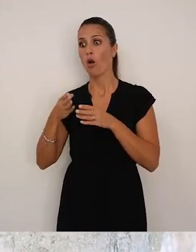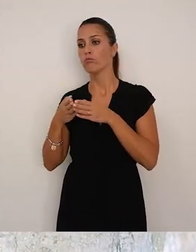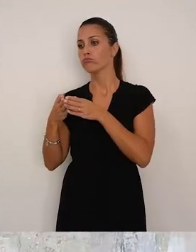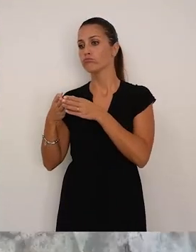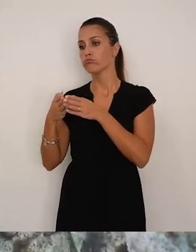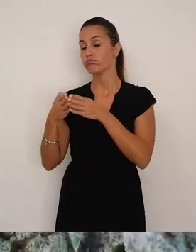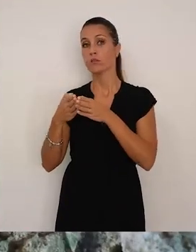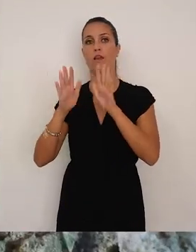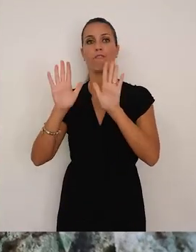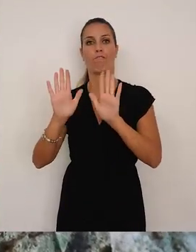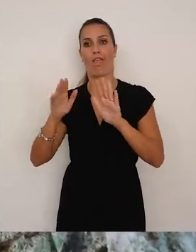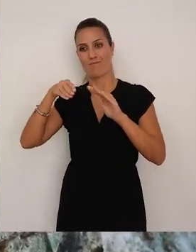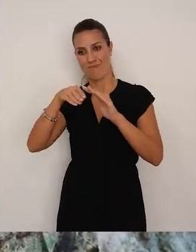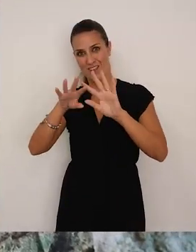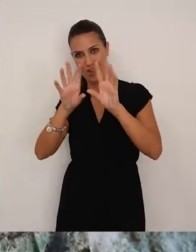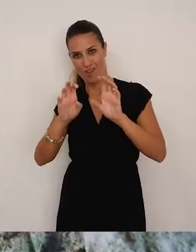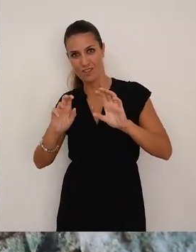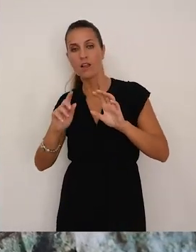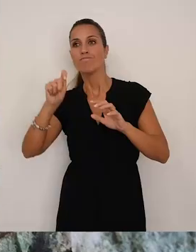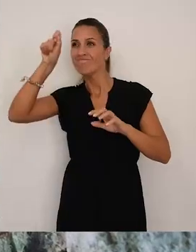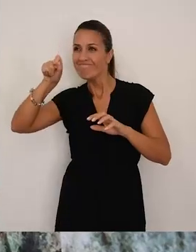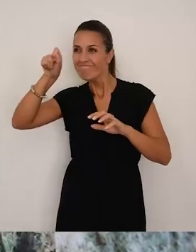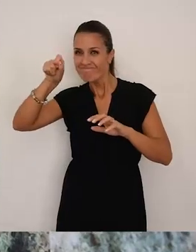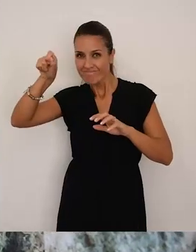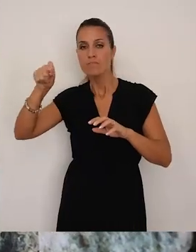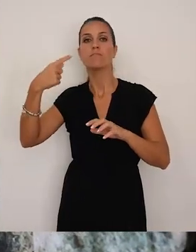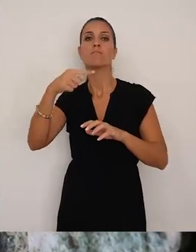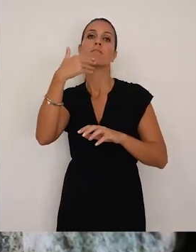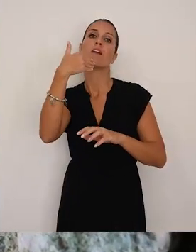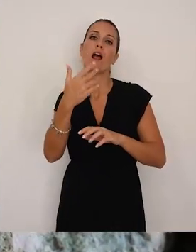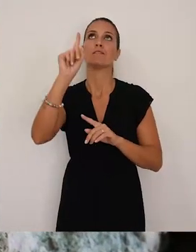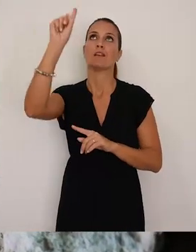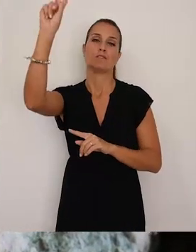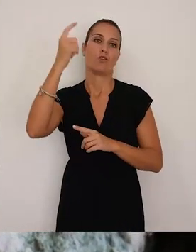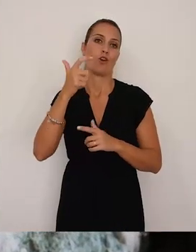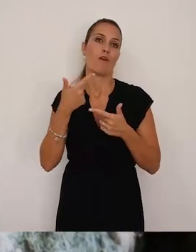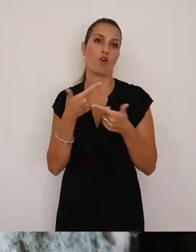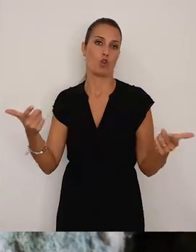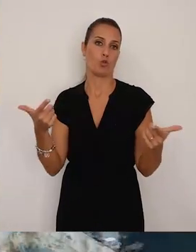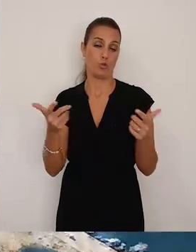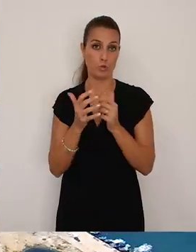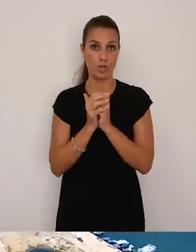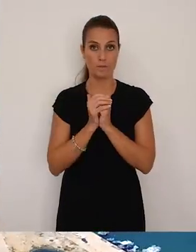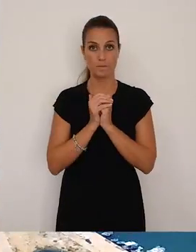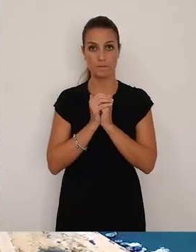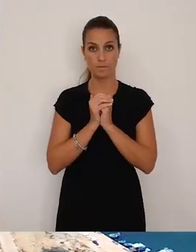le loro offerte e le loro iscrizioni votive, per ingraziarsi gli dei e la sorte.